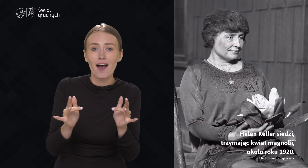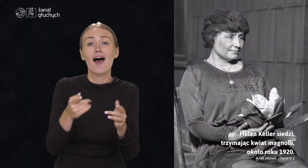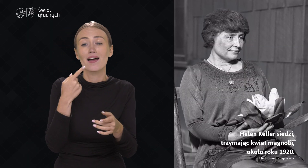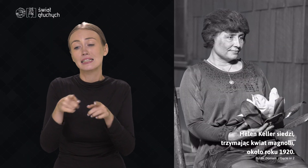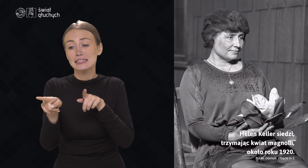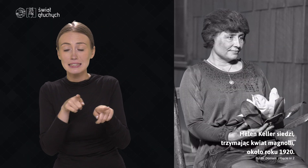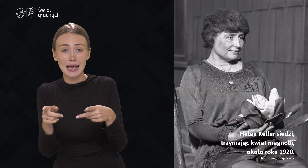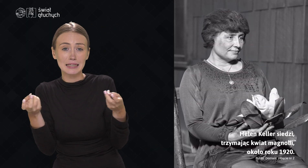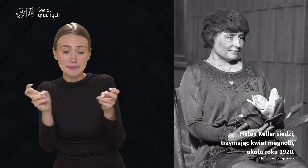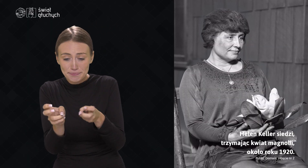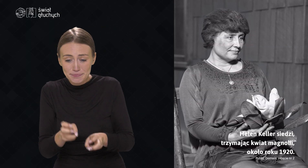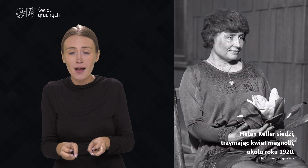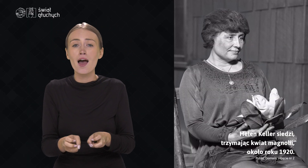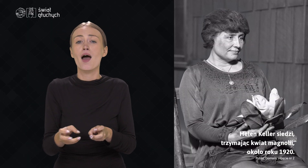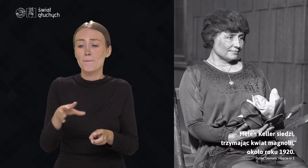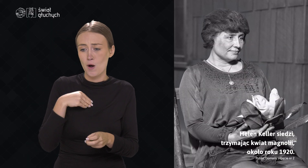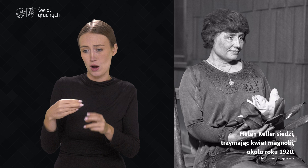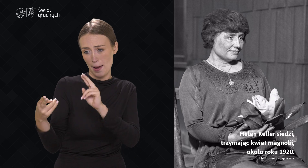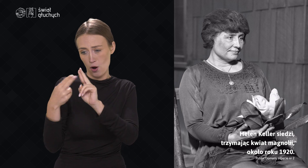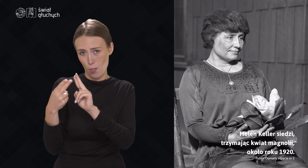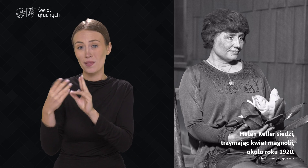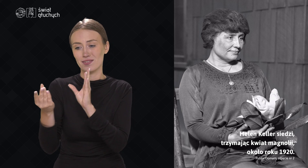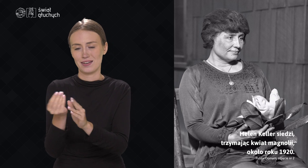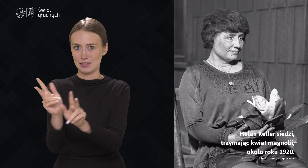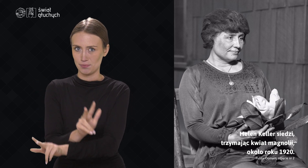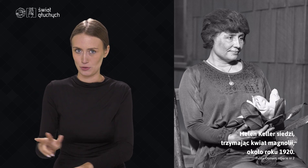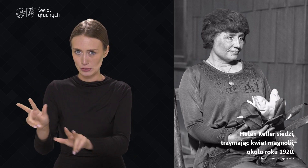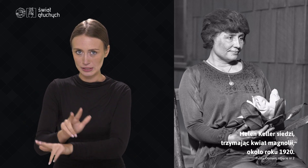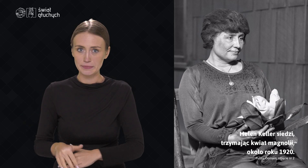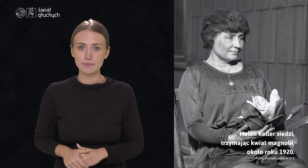tworząc różne znaki, które pozwalały jej porozumiewać się z rodziną.